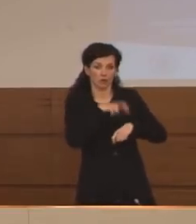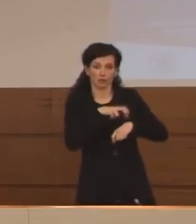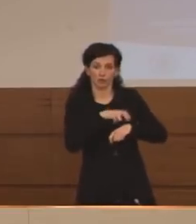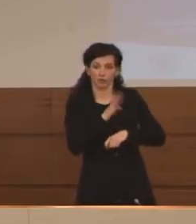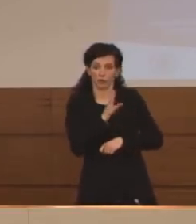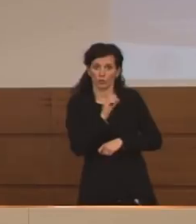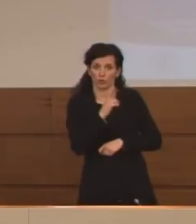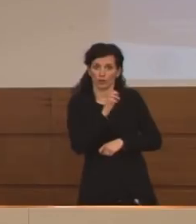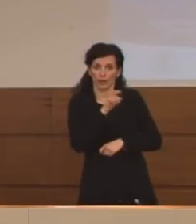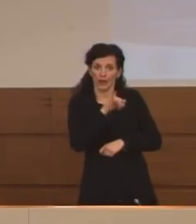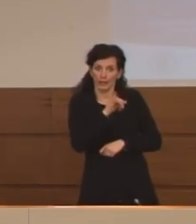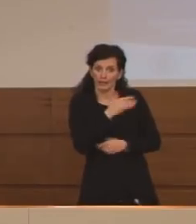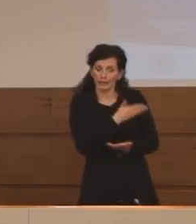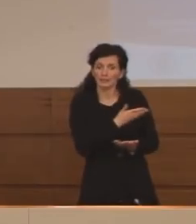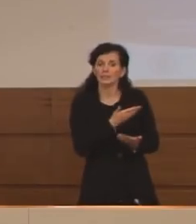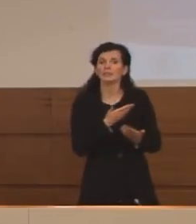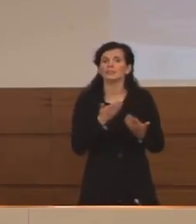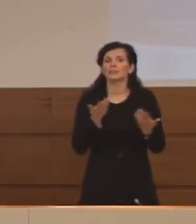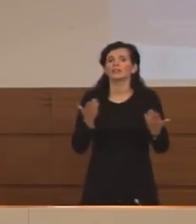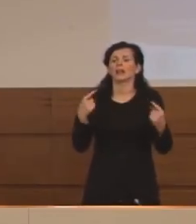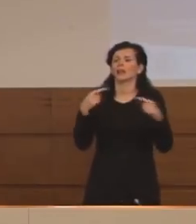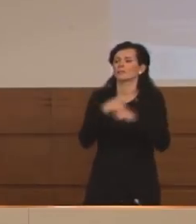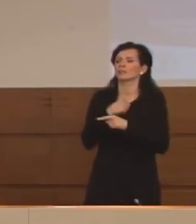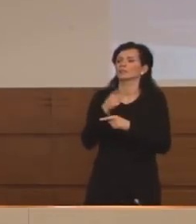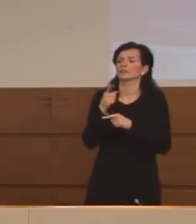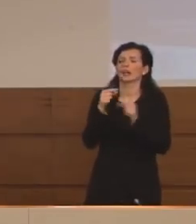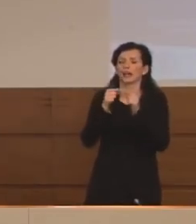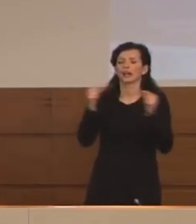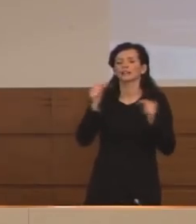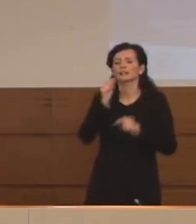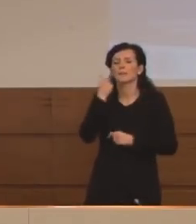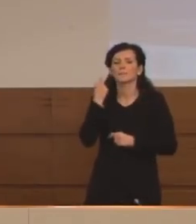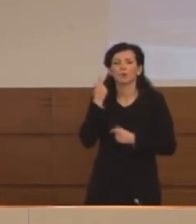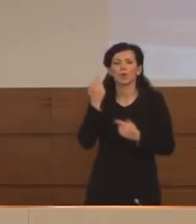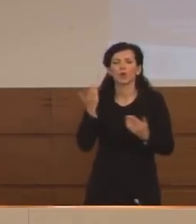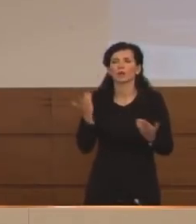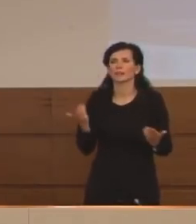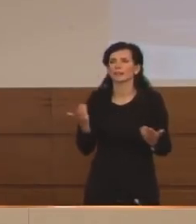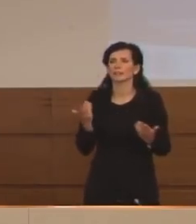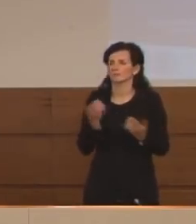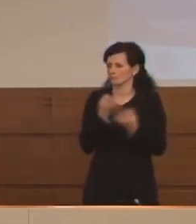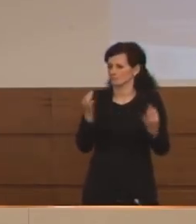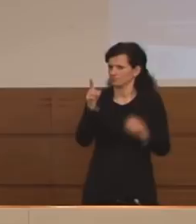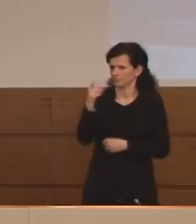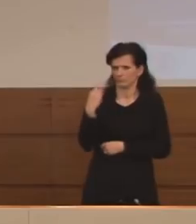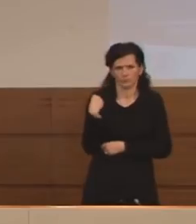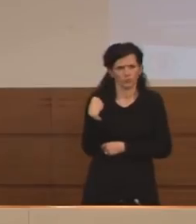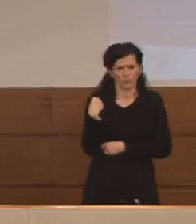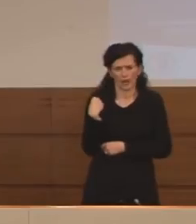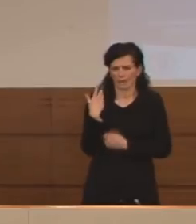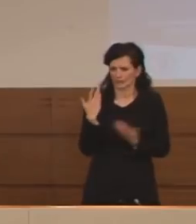Per quanto riguarda i tamponi, naturalmente lei parla di corde a casa dell'impiccato.